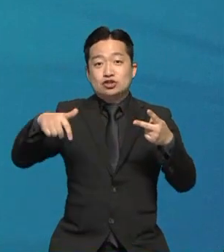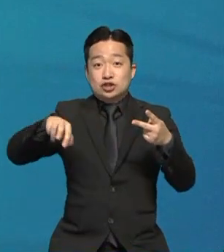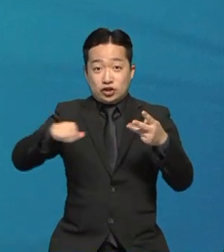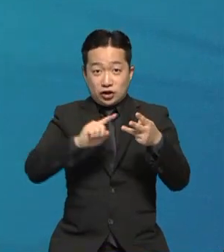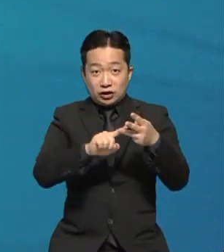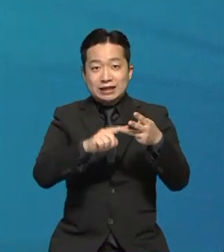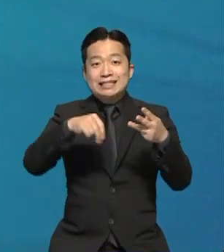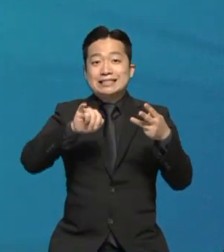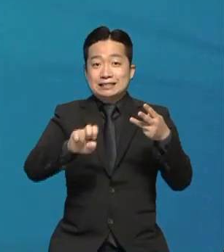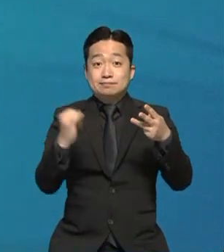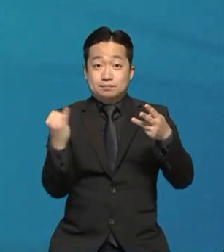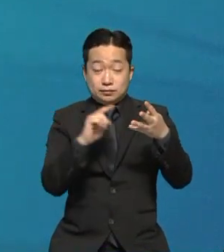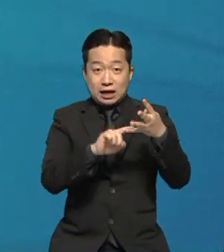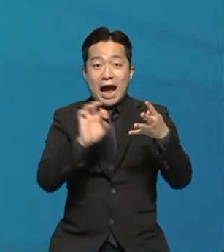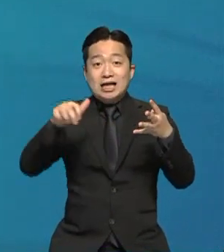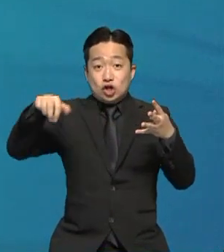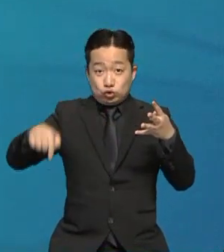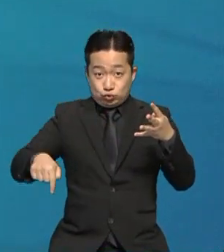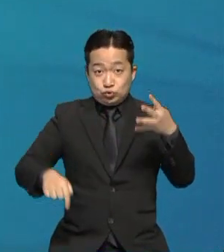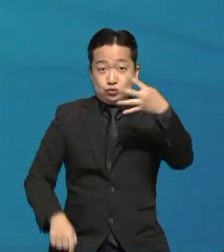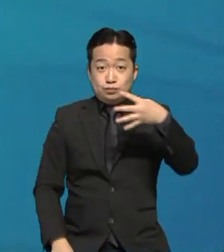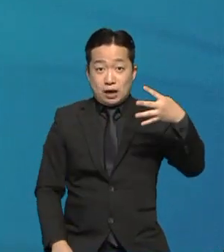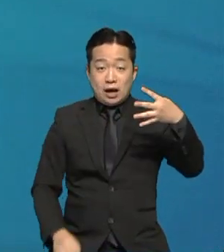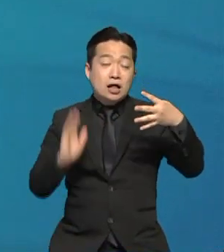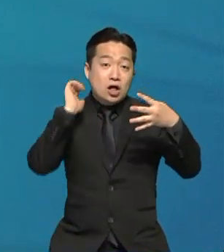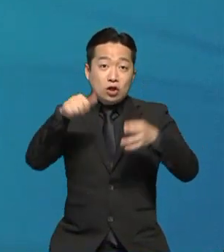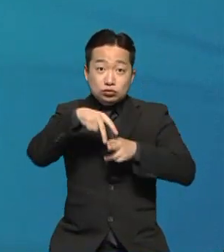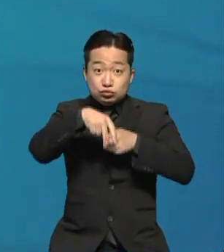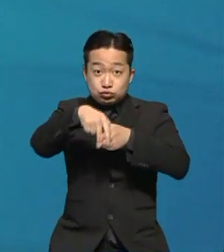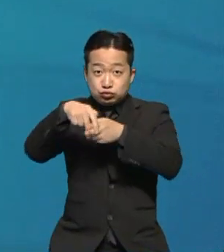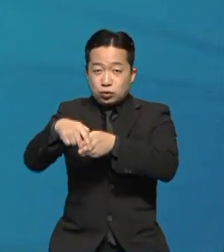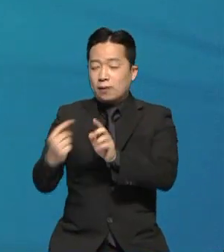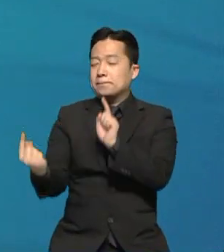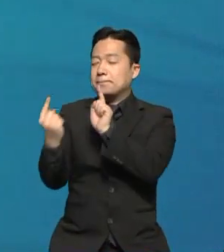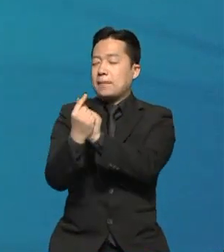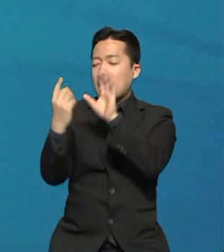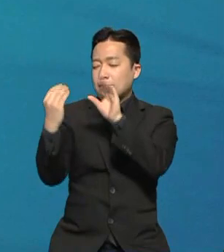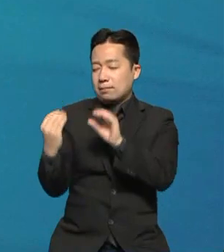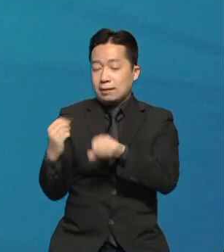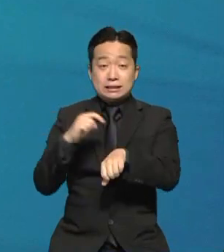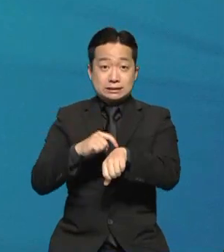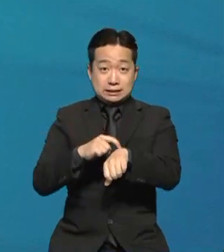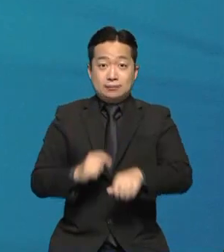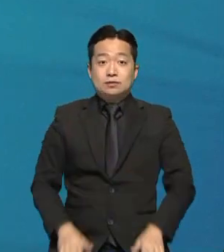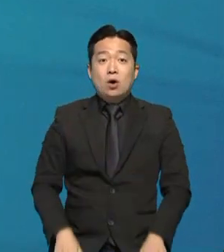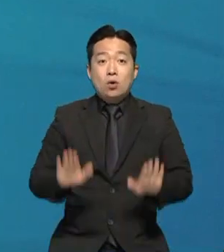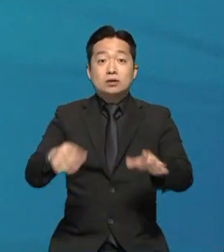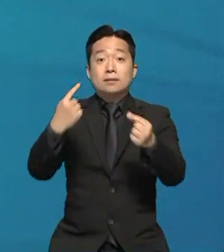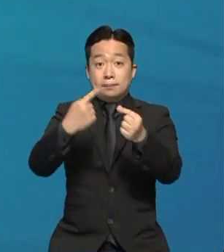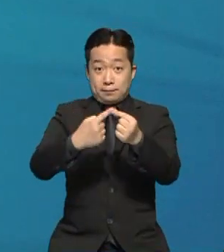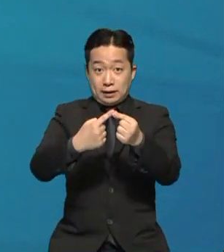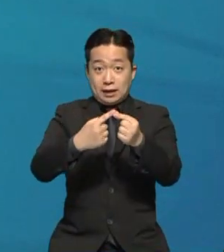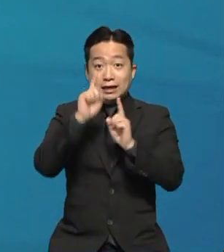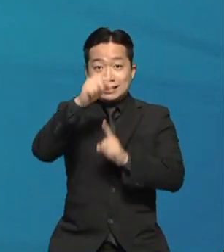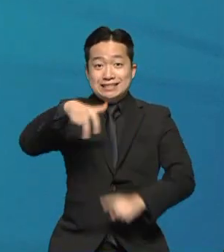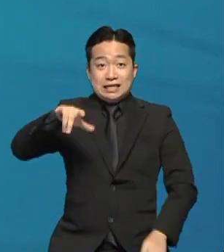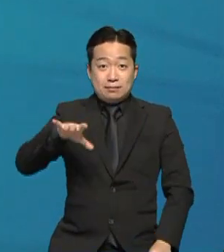대선 후보들과 대담하는 시간을 마련했습니다. 오늘 첫 순서는 이재명 민주당 대선 후보입니다.